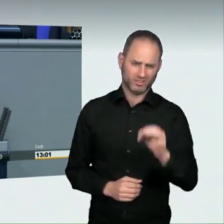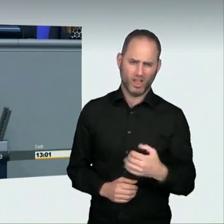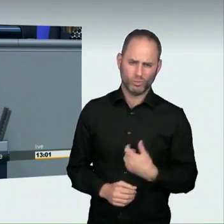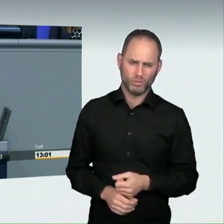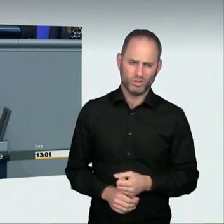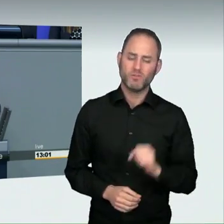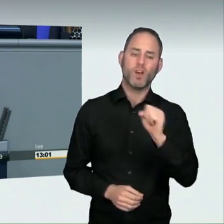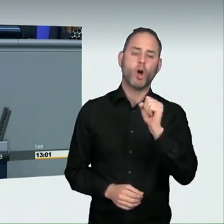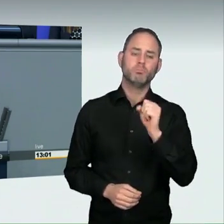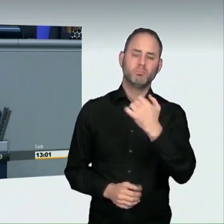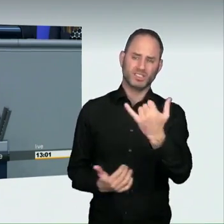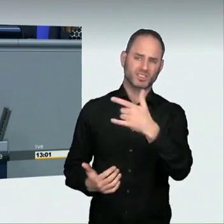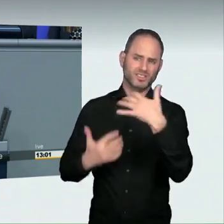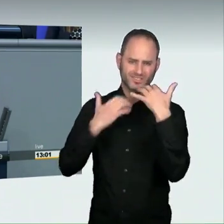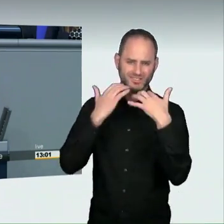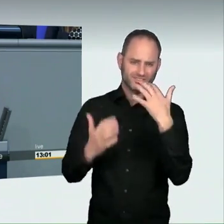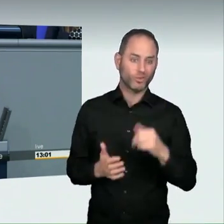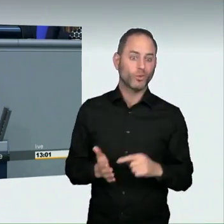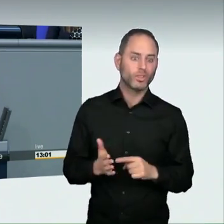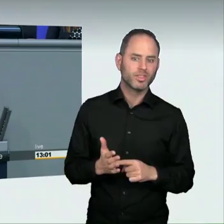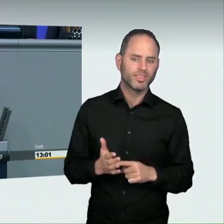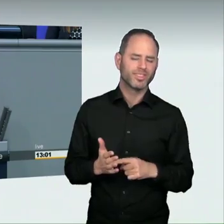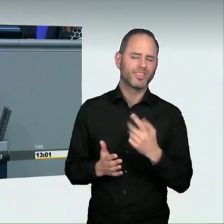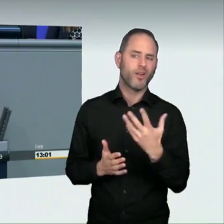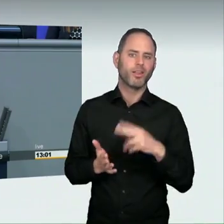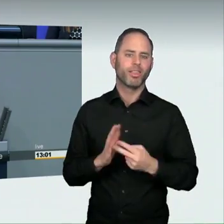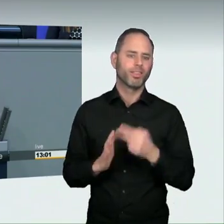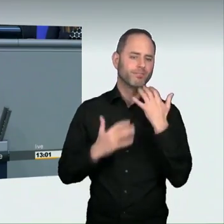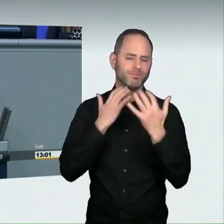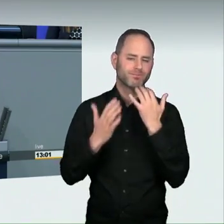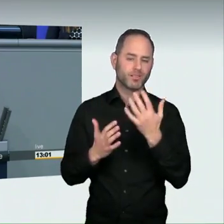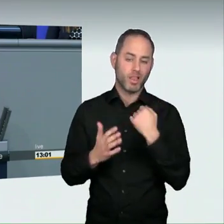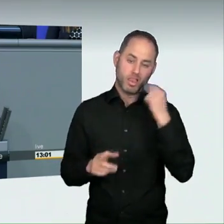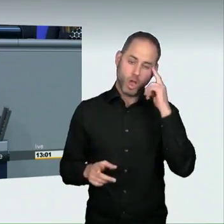zum Beispiel Deckelungen, wie wir sie in unserem Entwurf aufgeführt haben.